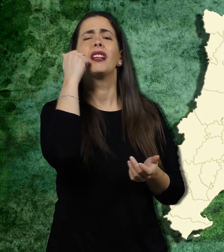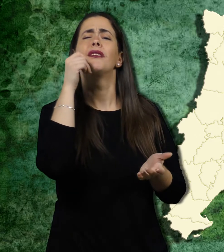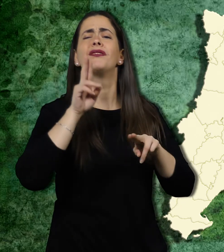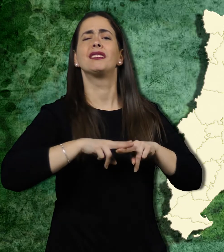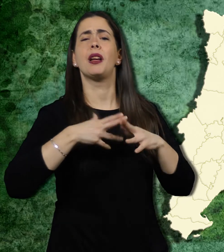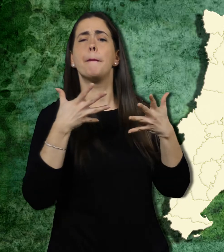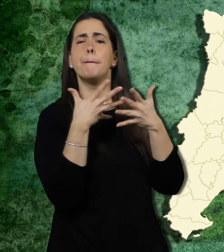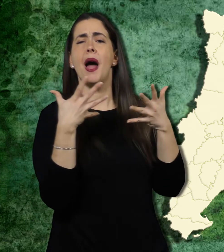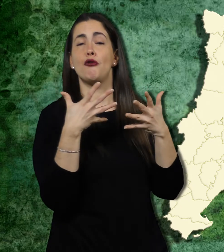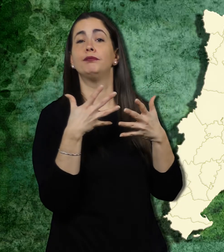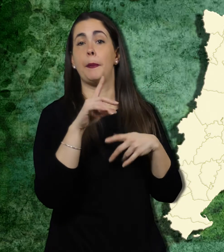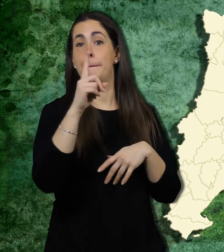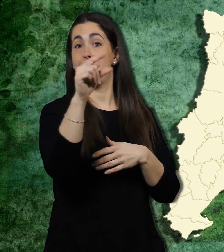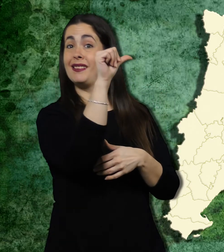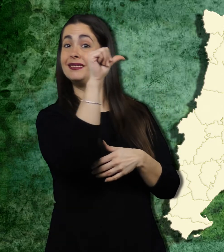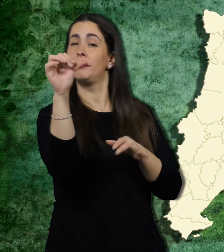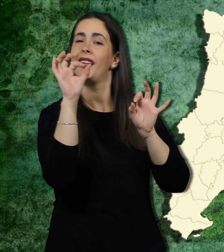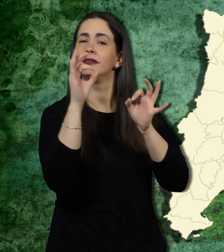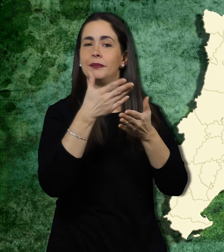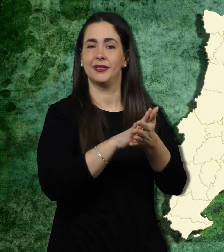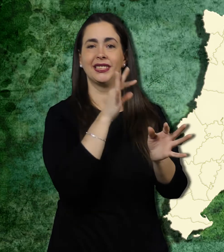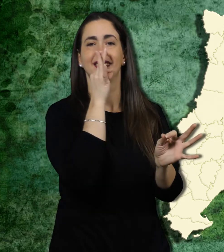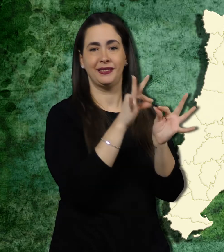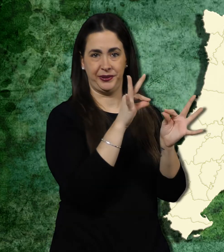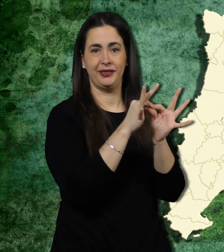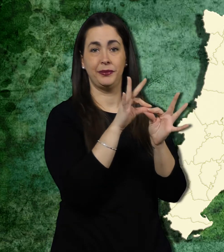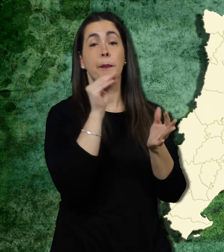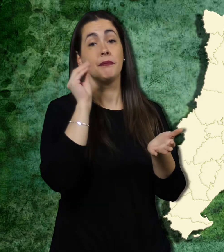Festa major: primera setmana de setembre.